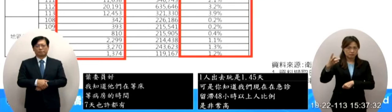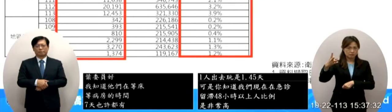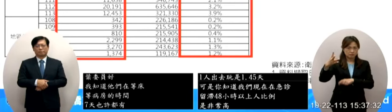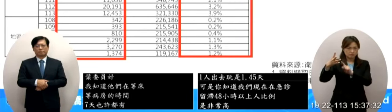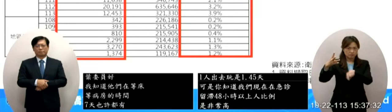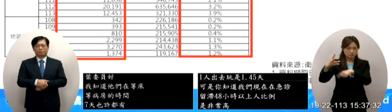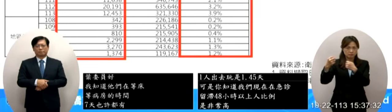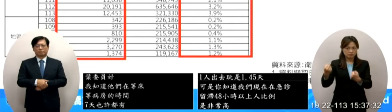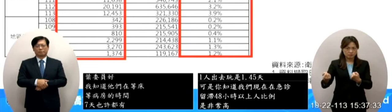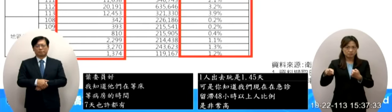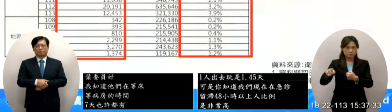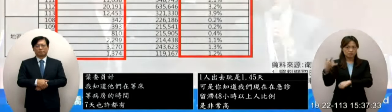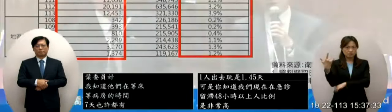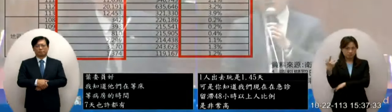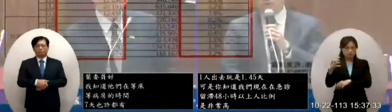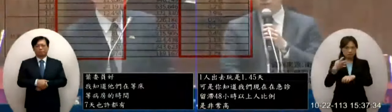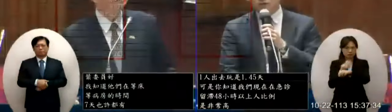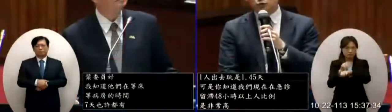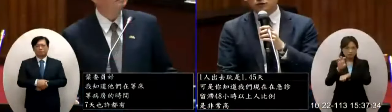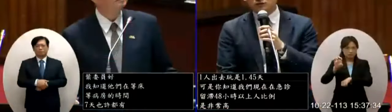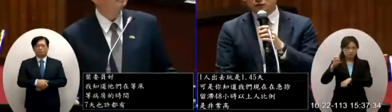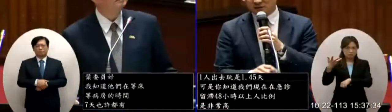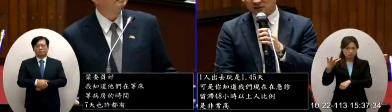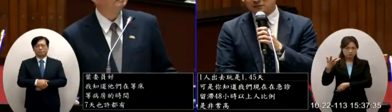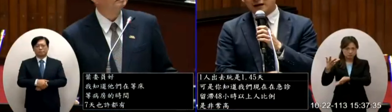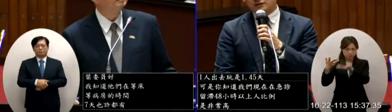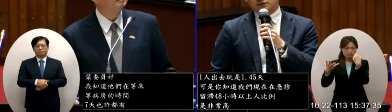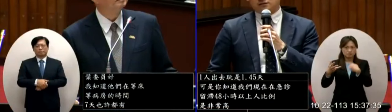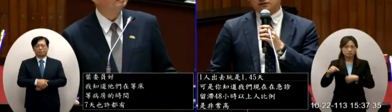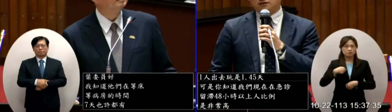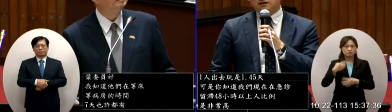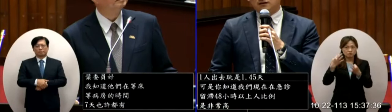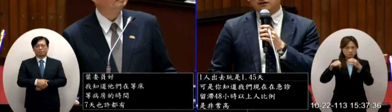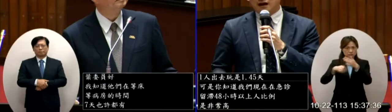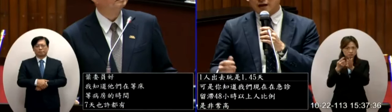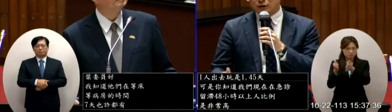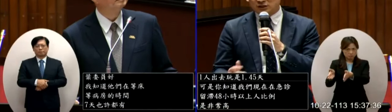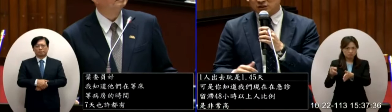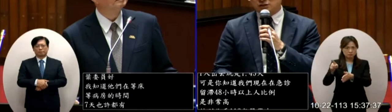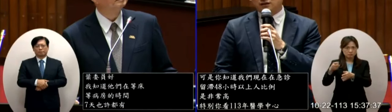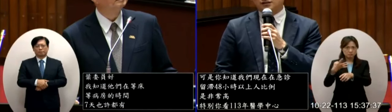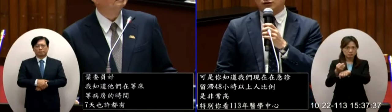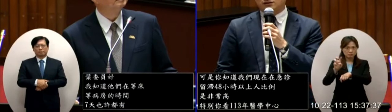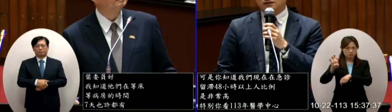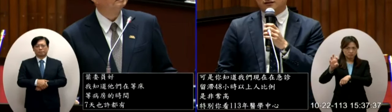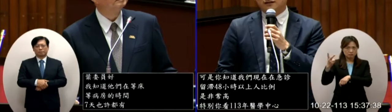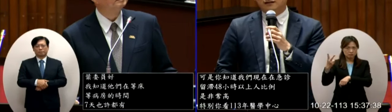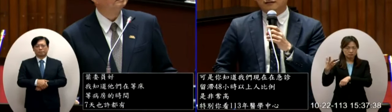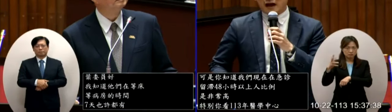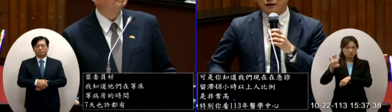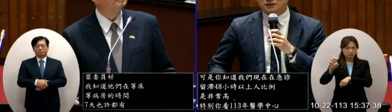他在急診室待48小時以上 我這個數字只有48小時 可能還有72小時的